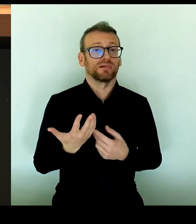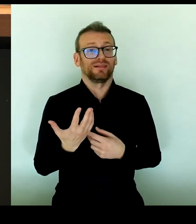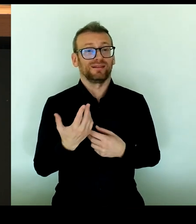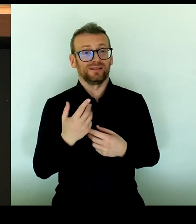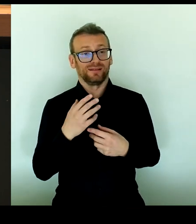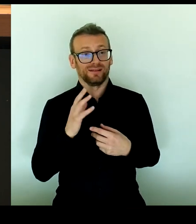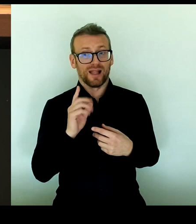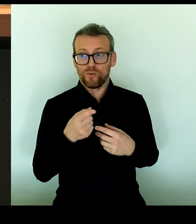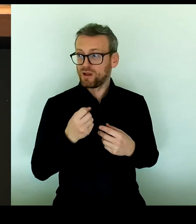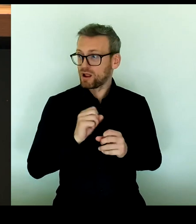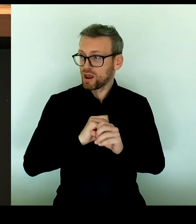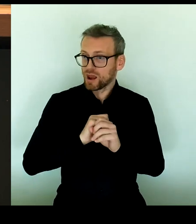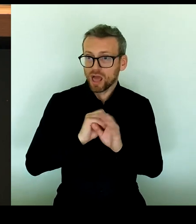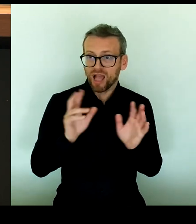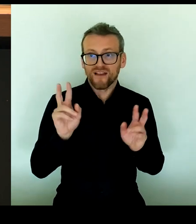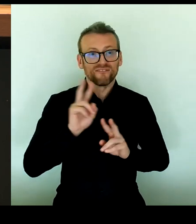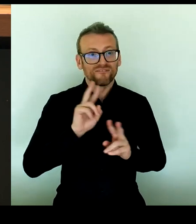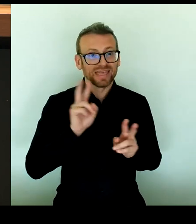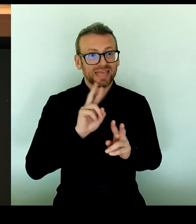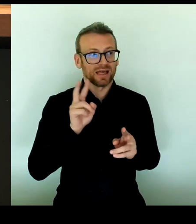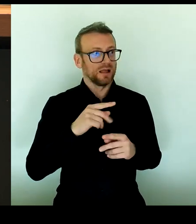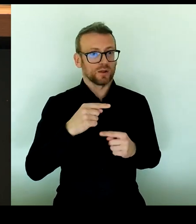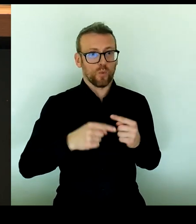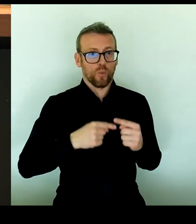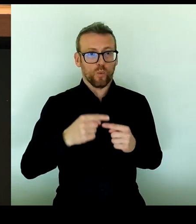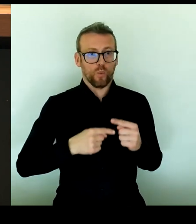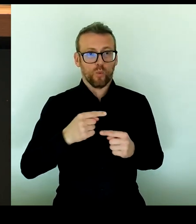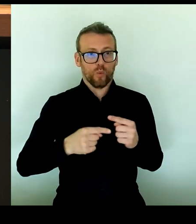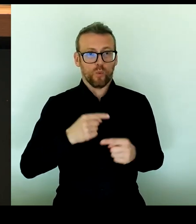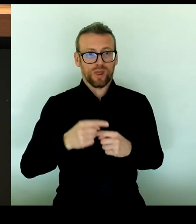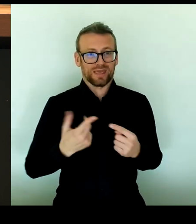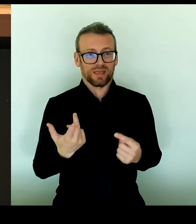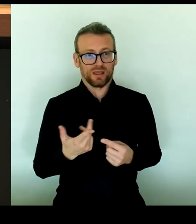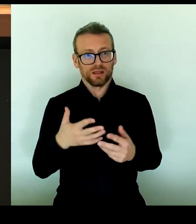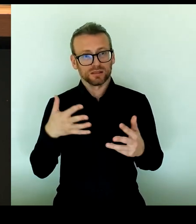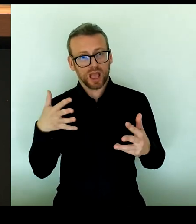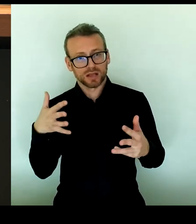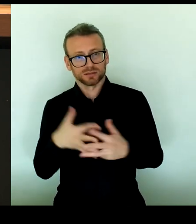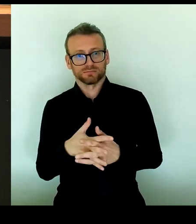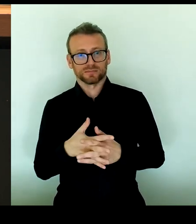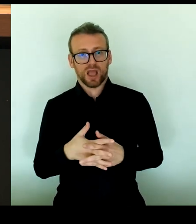Und es wird einfach nur noch mal neu aufgewärmt unter anderen Vorzeichen.